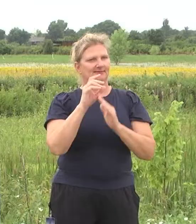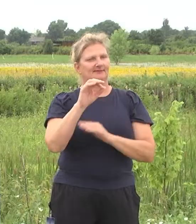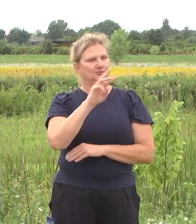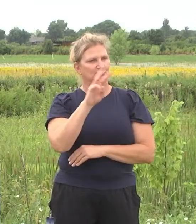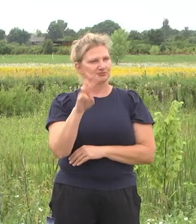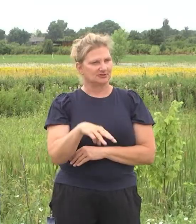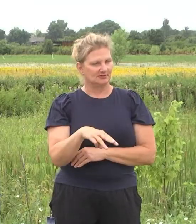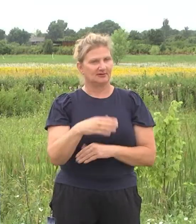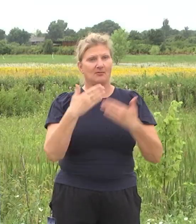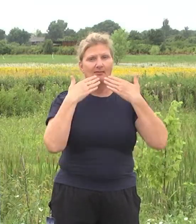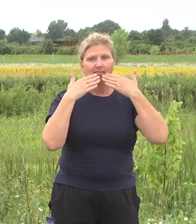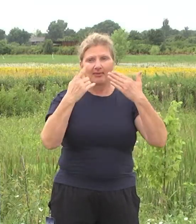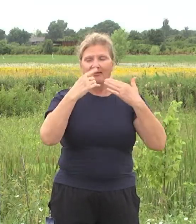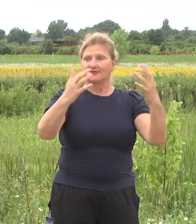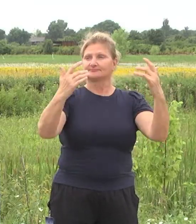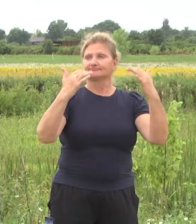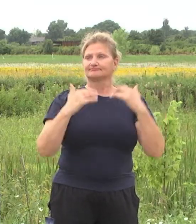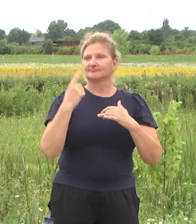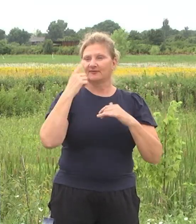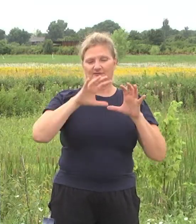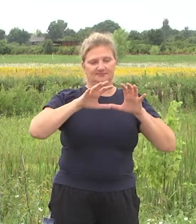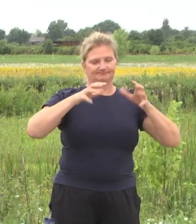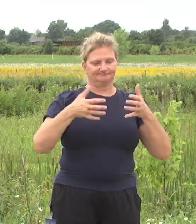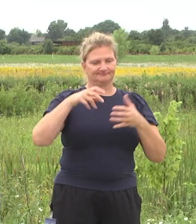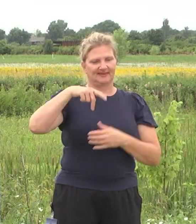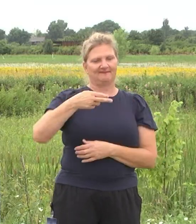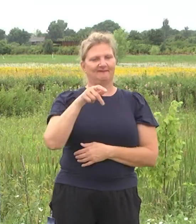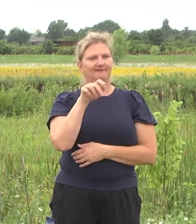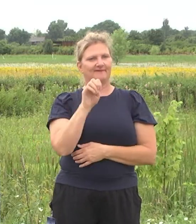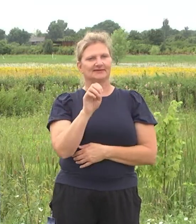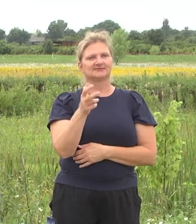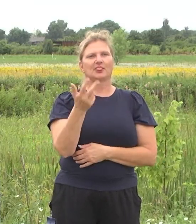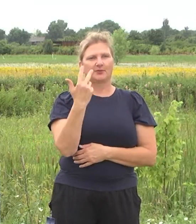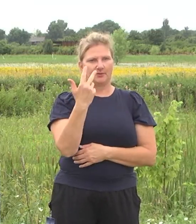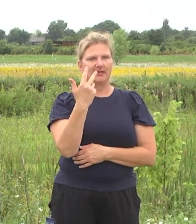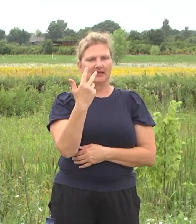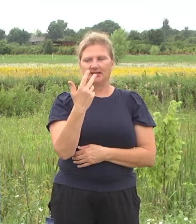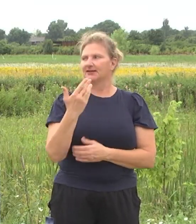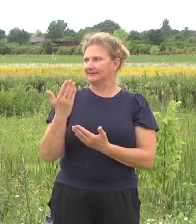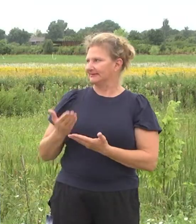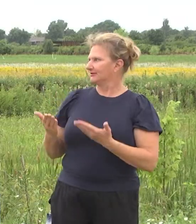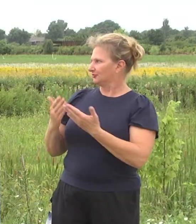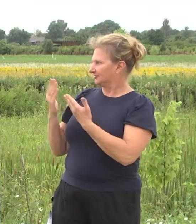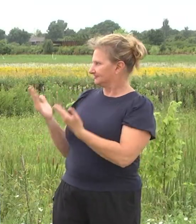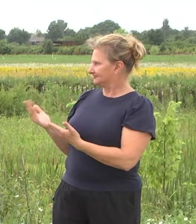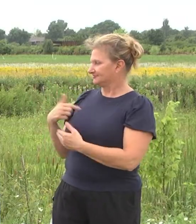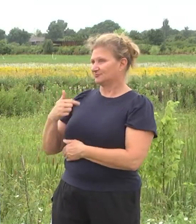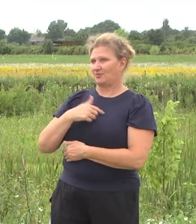de la tercera fase aquí en Prock Wetlands. Tenemos un grupo grande de oradores aquí que